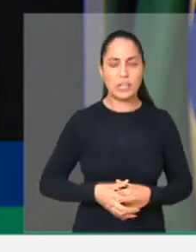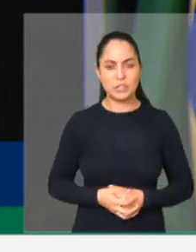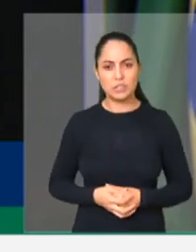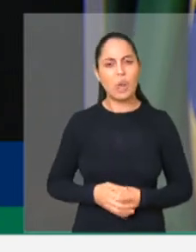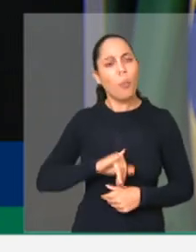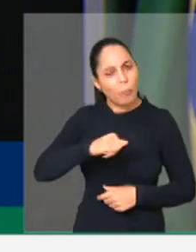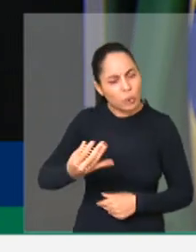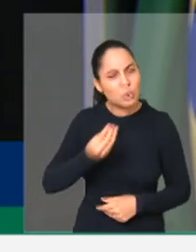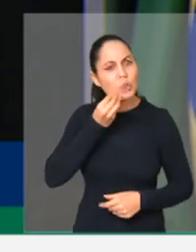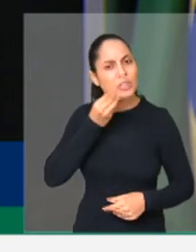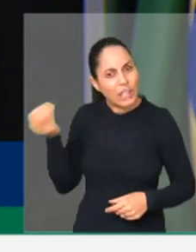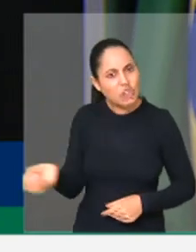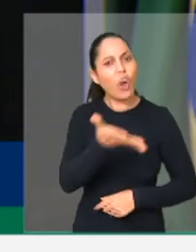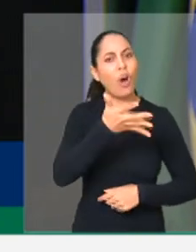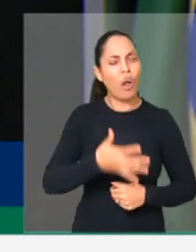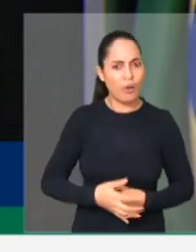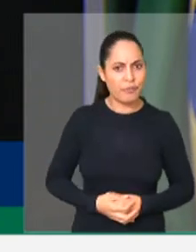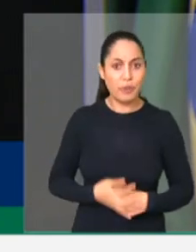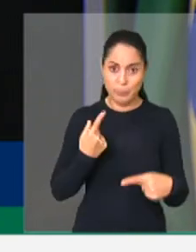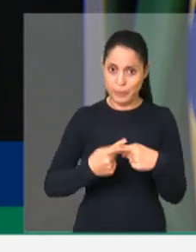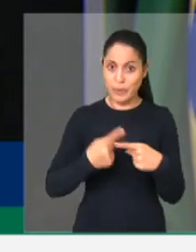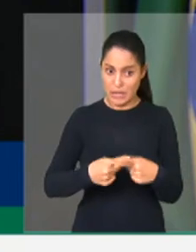ESSA OPORTUNIDADE E CHAMAR A ATENÇÃO DESTA CASA PARA O PL